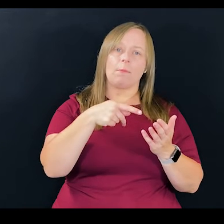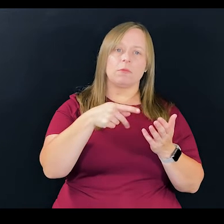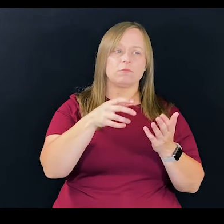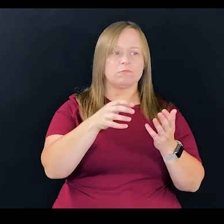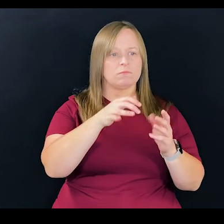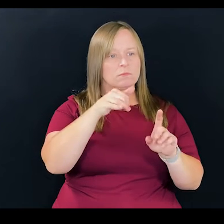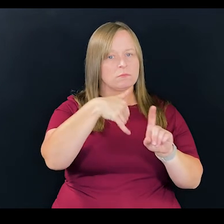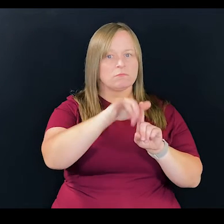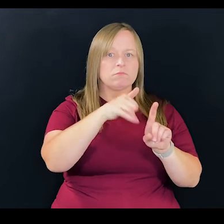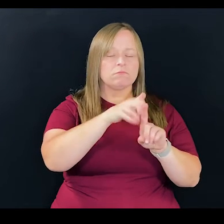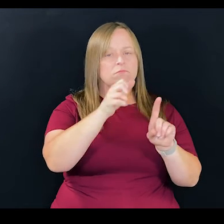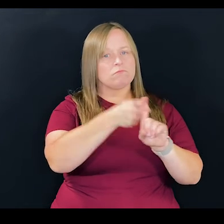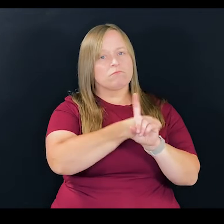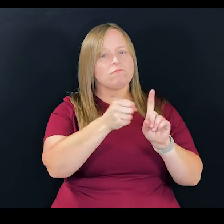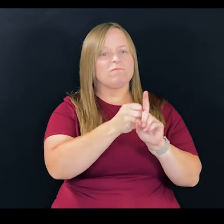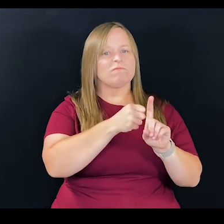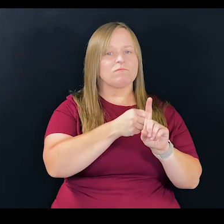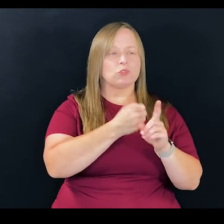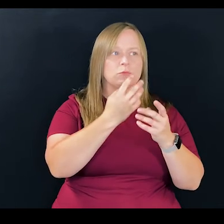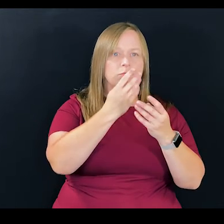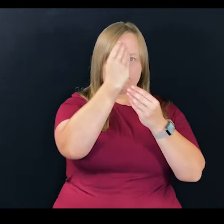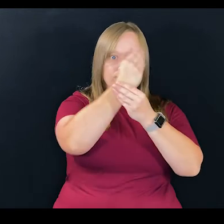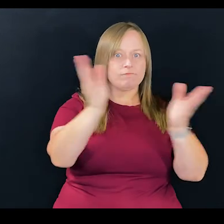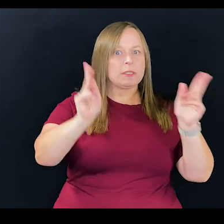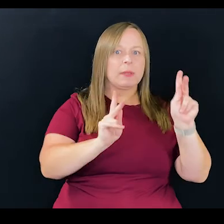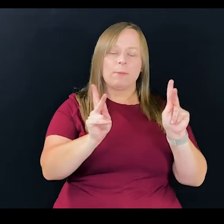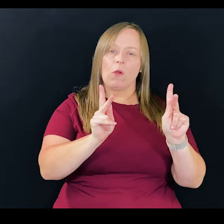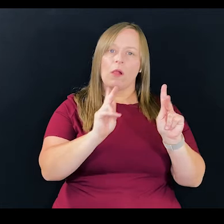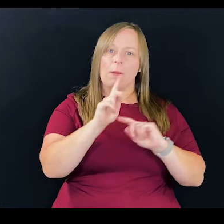para hablar en contra de la violencia que ellos están experimentando.